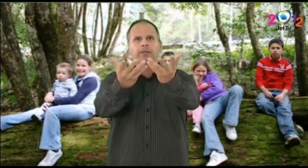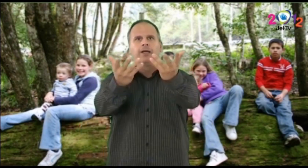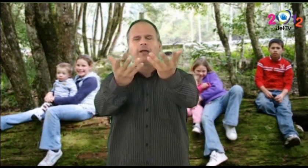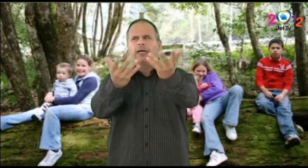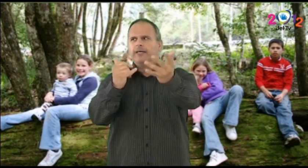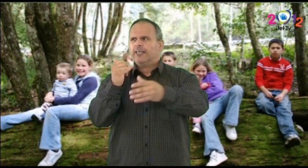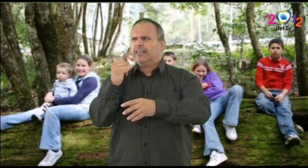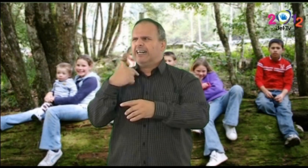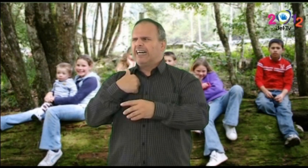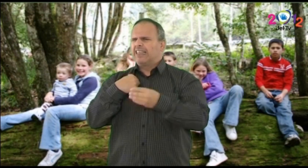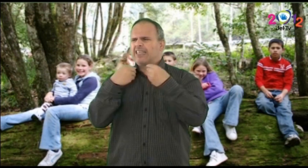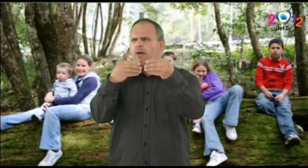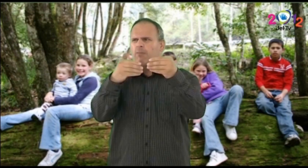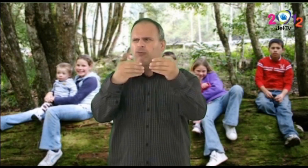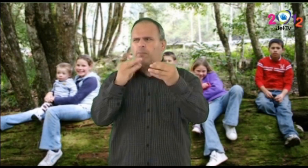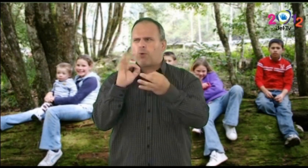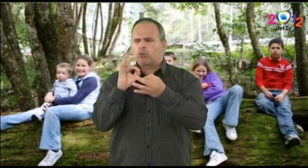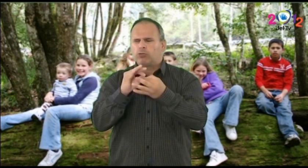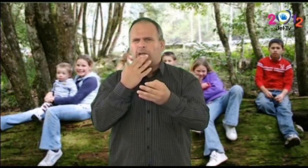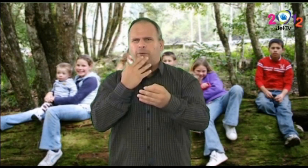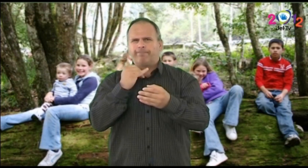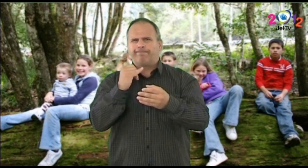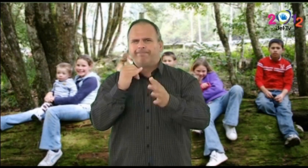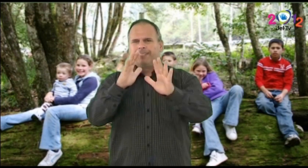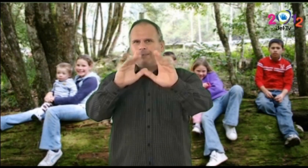Hát igen...én nem mondtam el pontosan, mit kell csinálni. Várjon! – mondja az orvos.